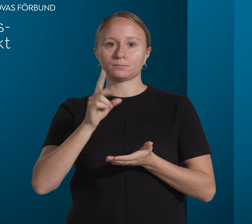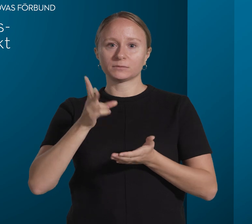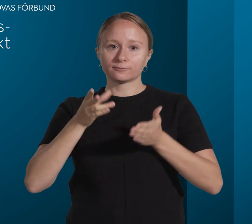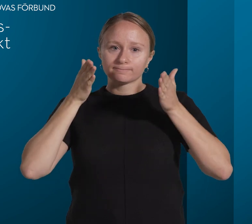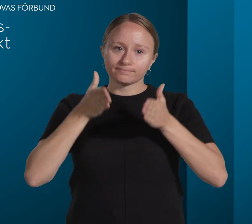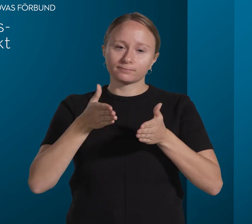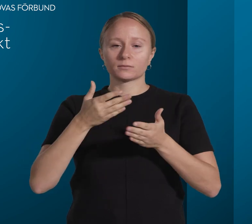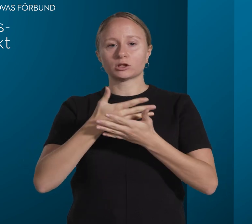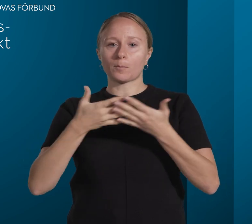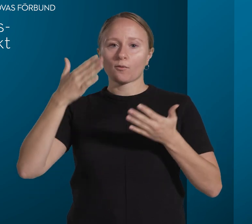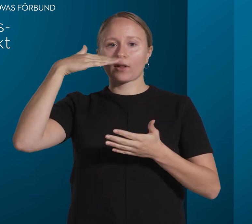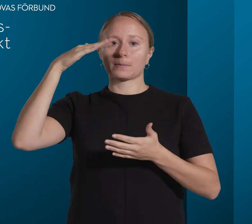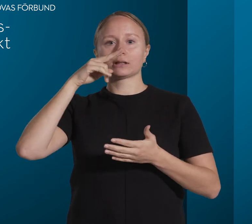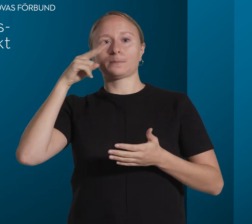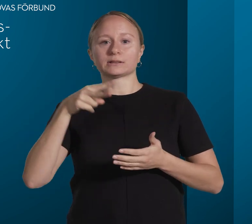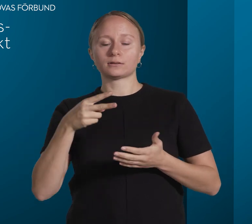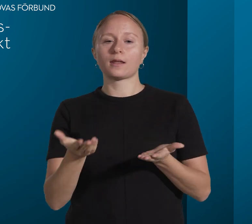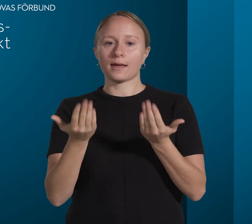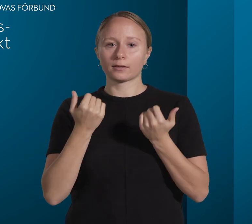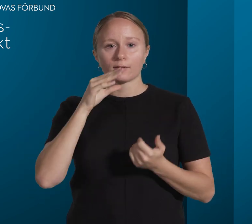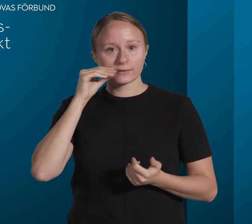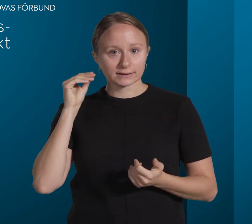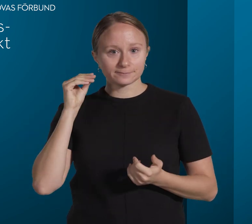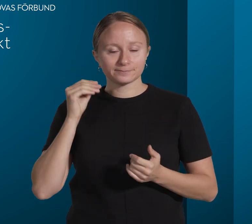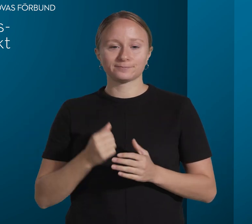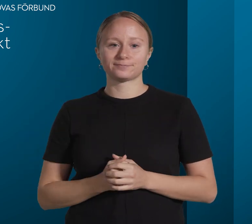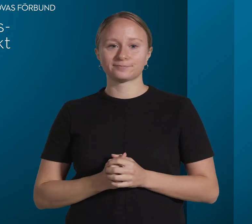och fokuserar på lätt svenska ur ett språkvetenskapligt perspektiv.